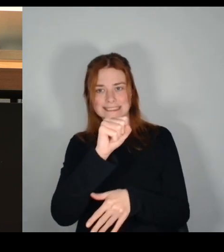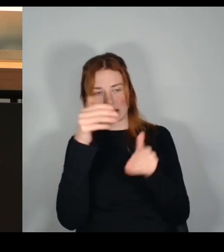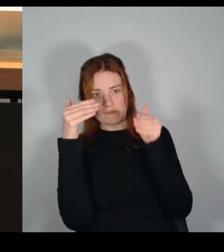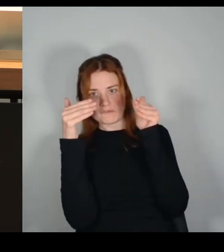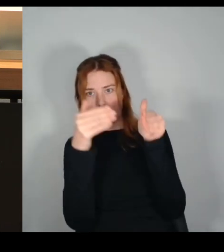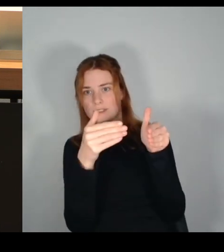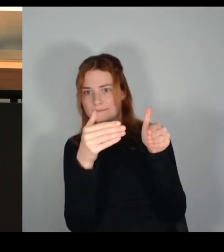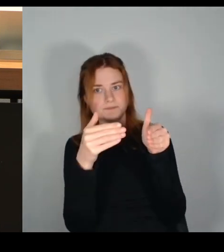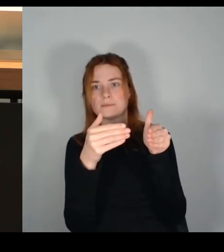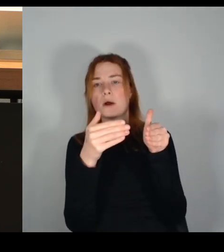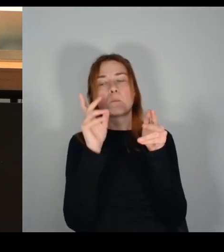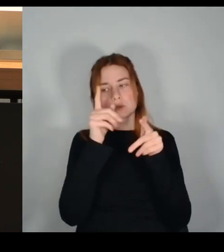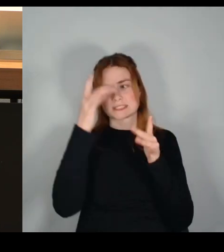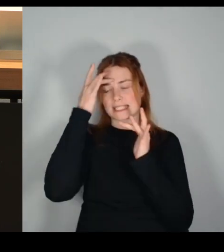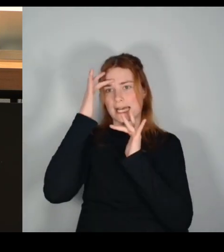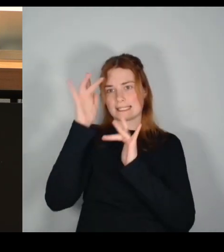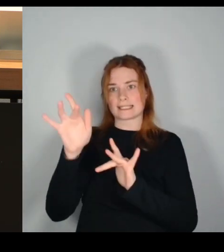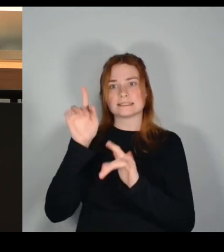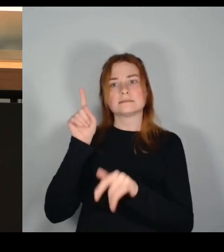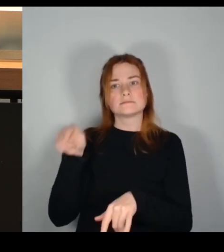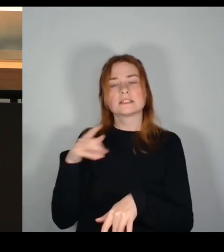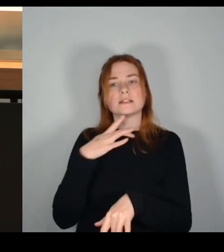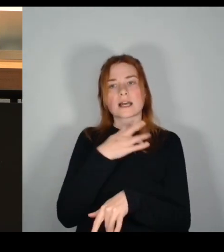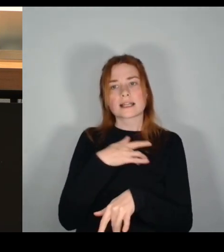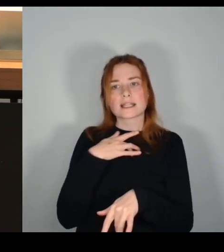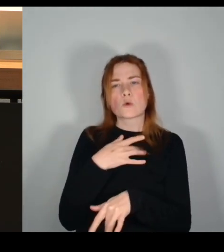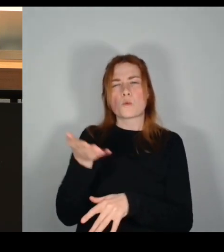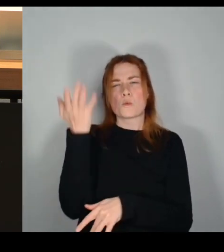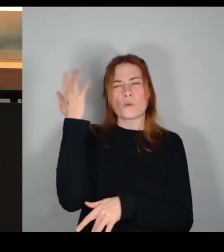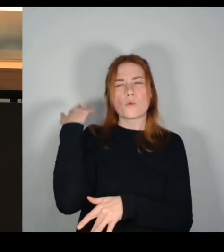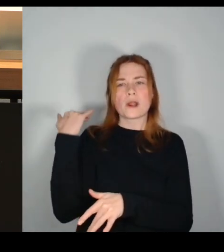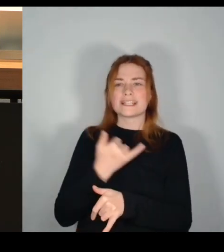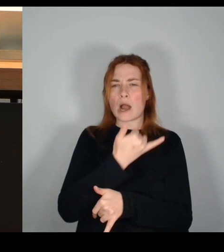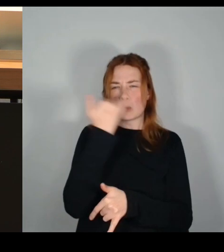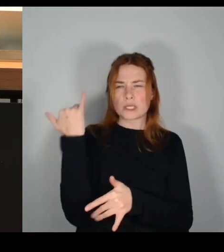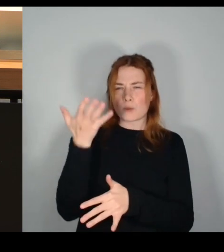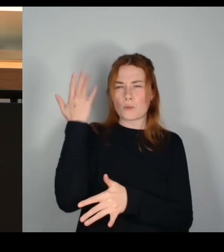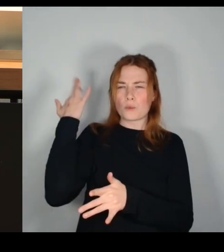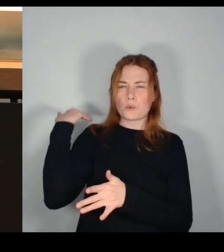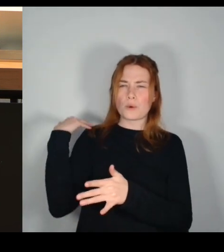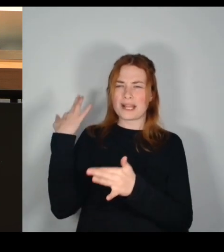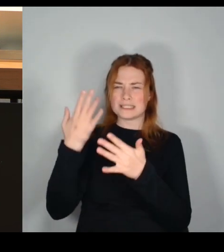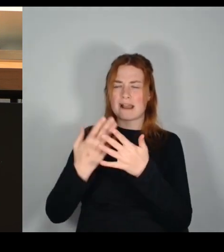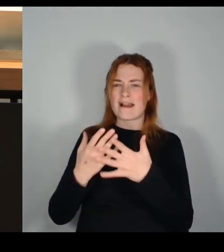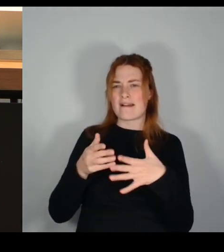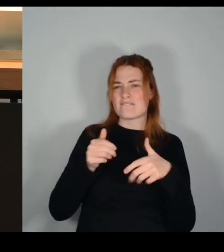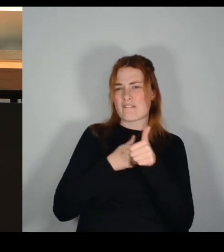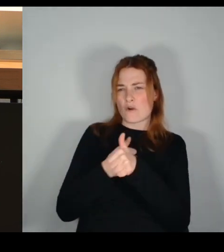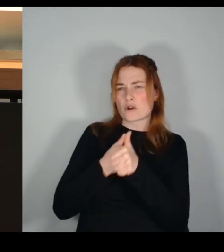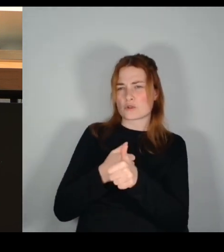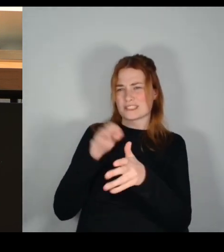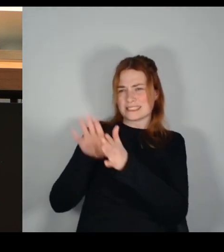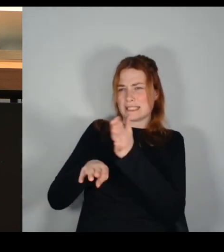Jahrhunderten, verfolgt und diskriminiert wird. Im Januar 23 hat der Bundestag, wie schon heute angesprochen, die Verbrechen